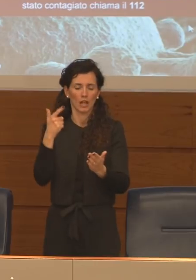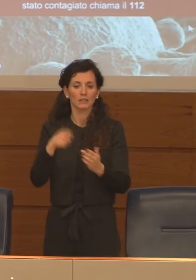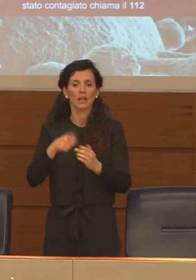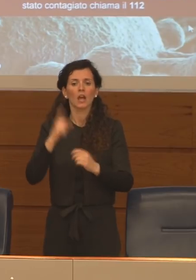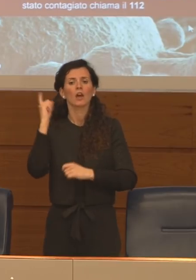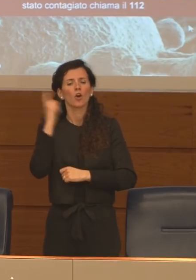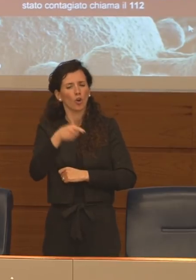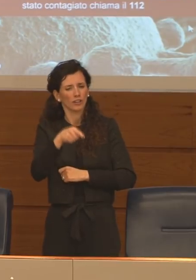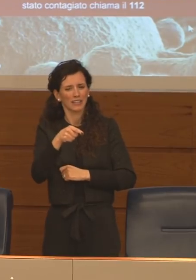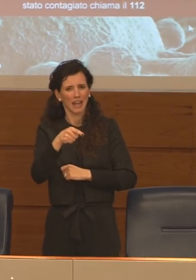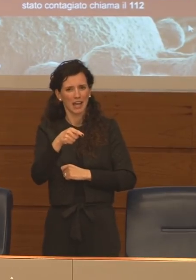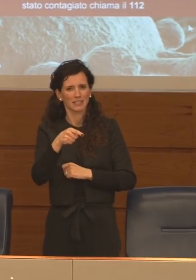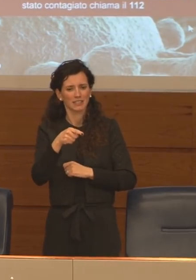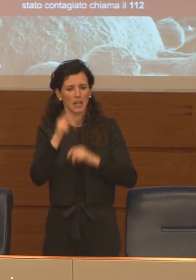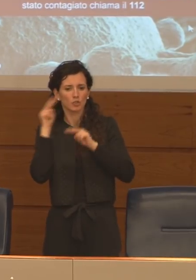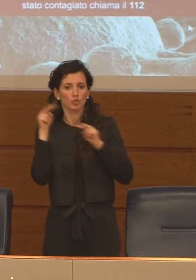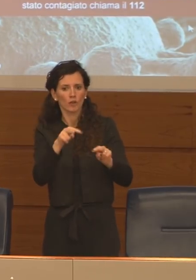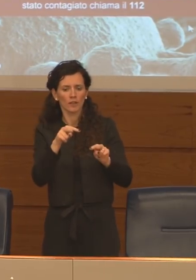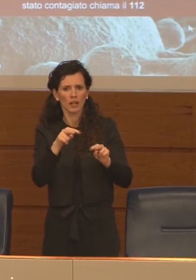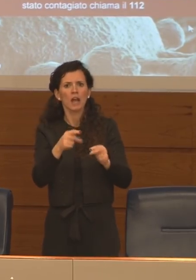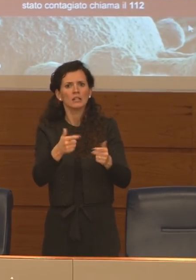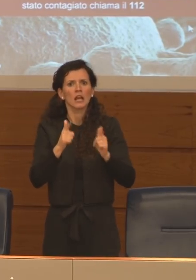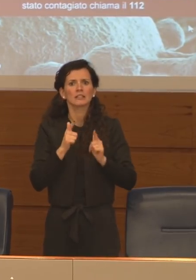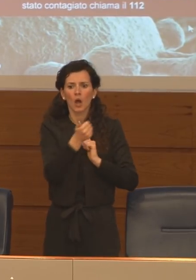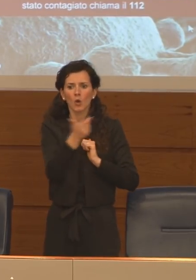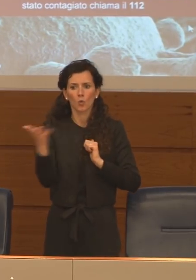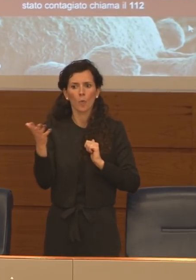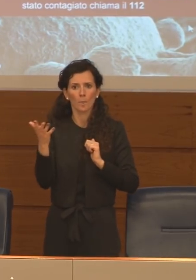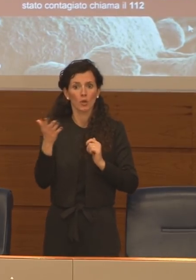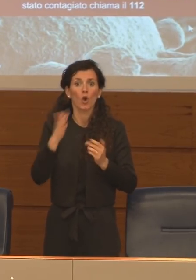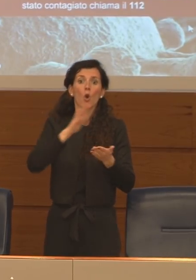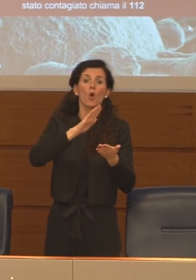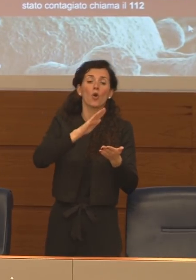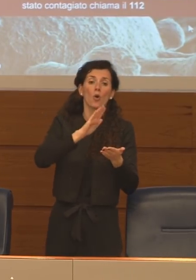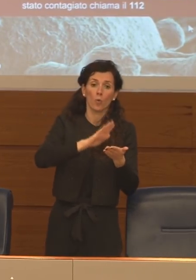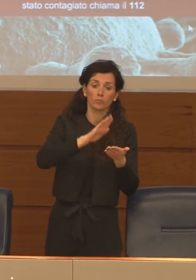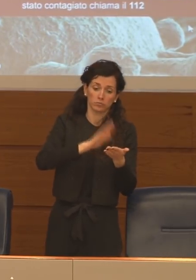un dato quantitativo, fornisce anche un dato qualitativo laddove si possono